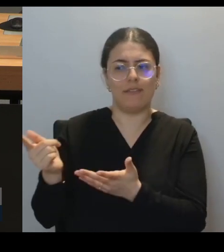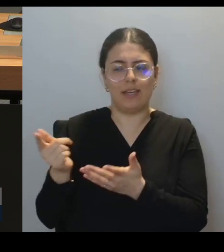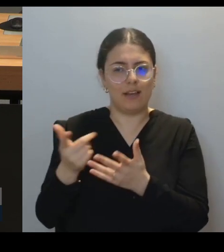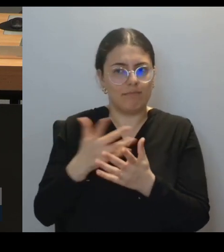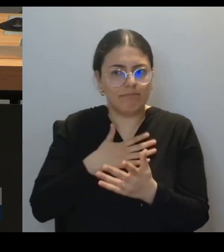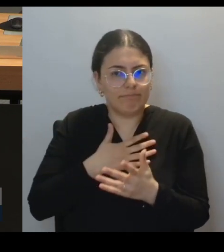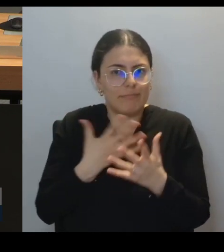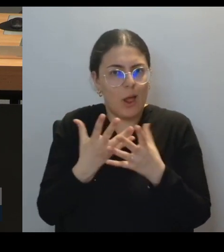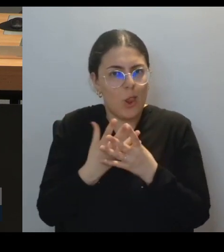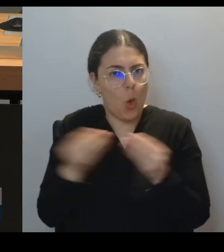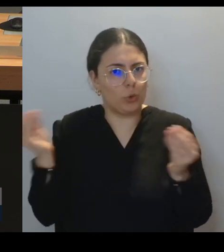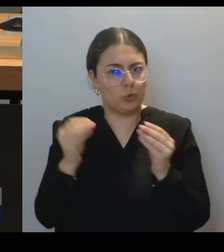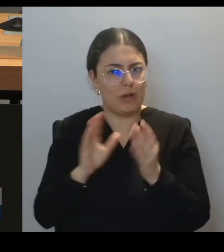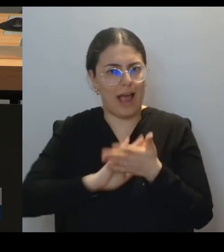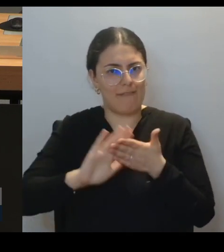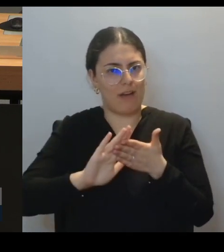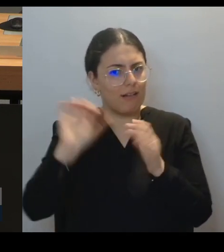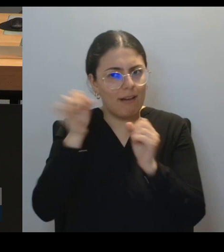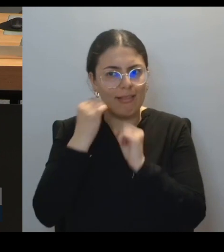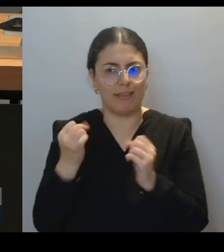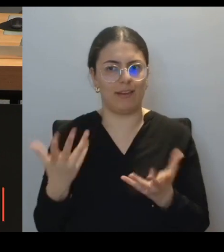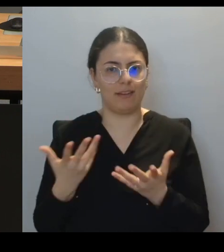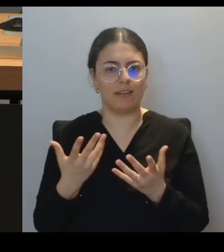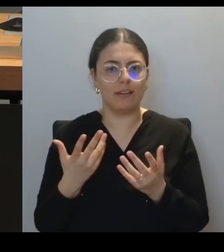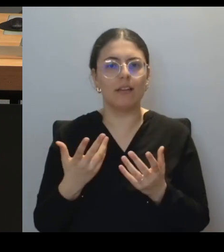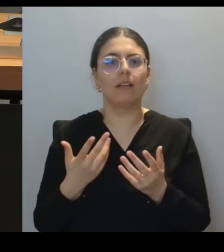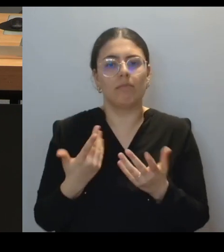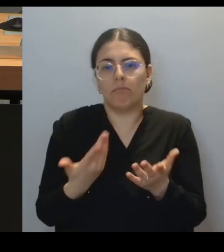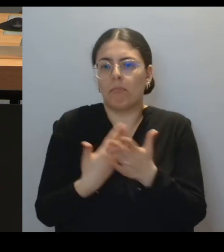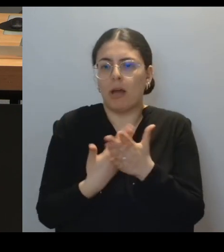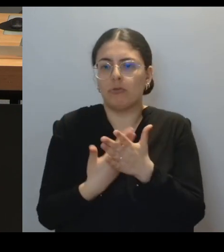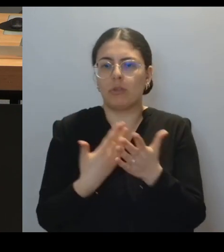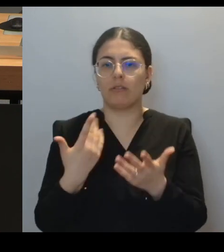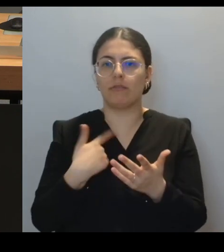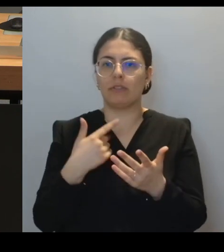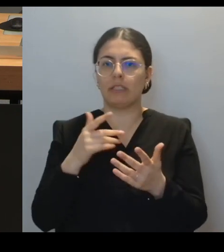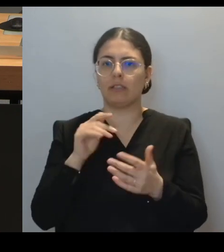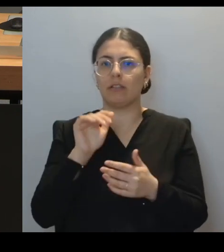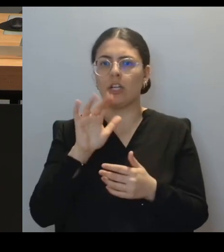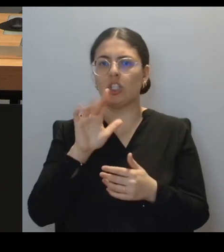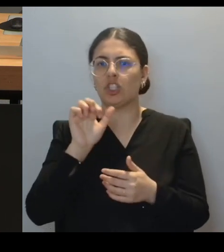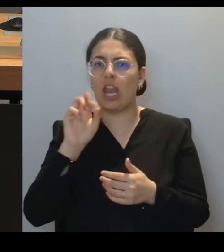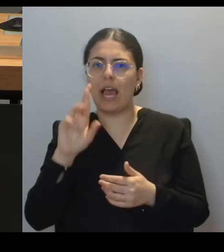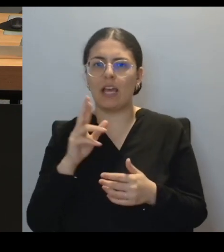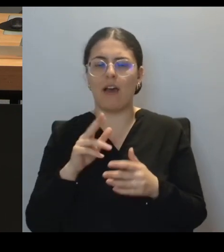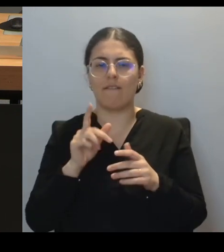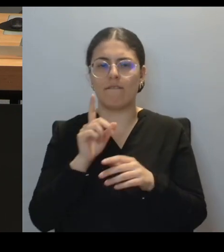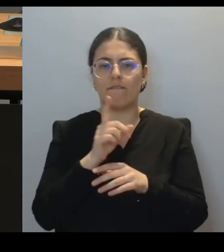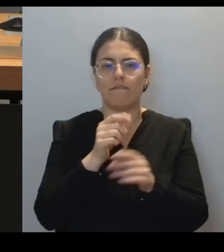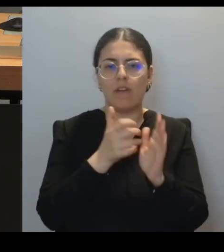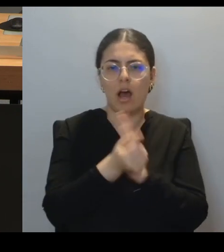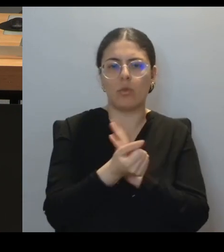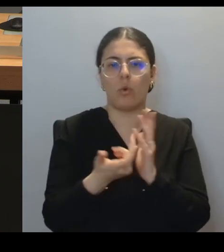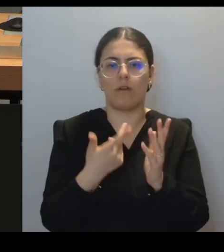Wenn wir erst mal die Schleierfahndung im Azok wieder aufnehmen, dann wird alles wieder gut. Unerlaubte Migration und Kriminalität, hört auf und wir